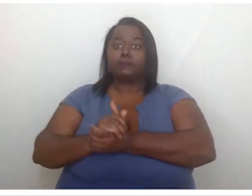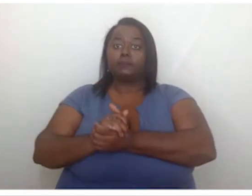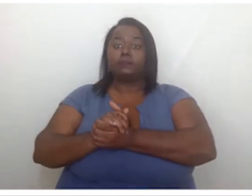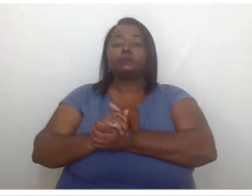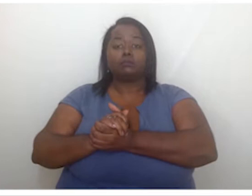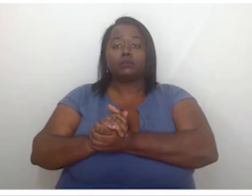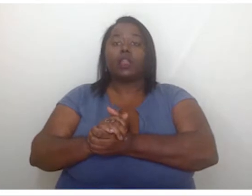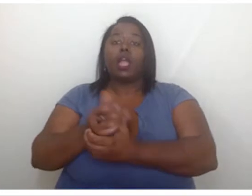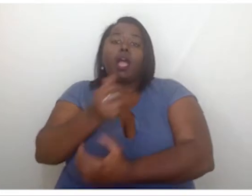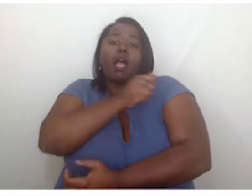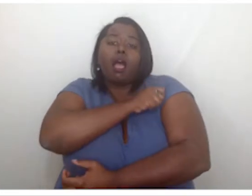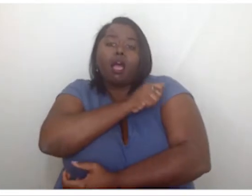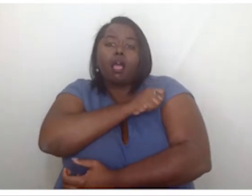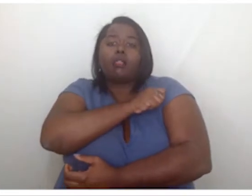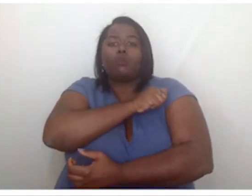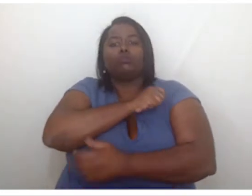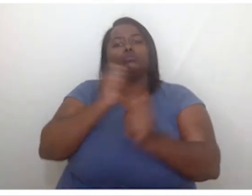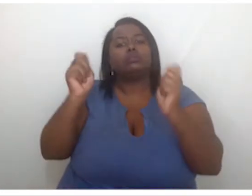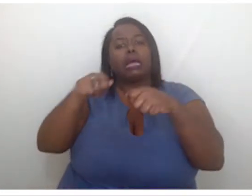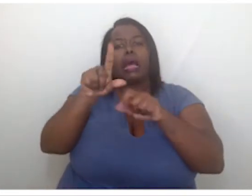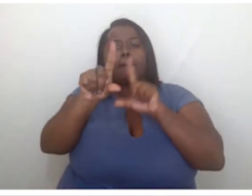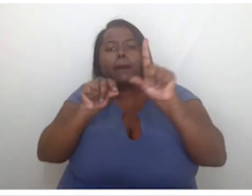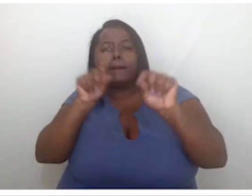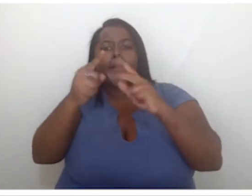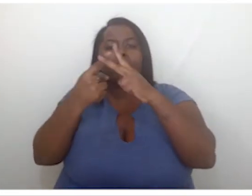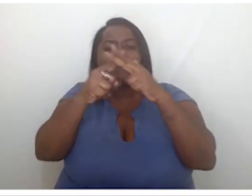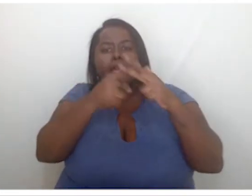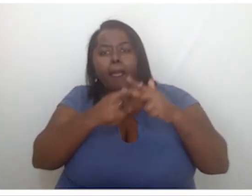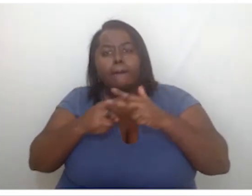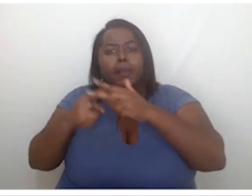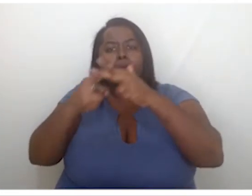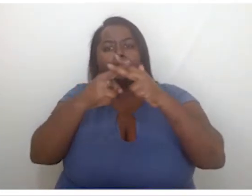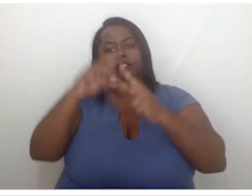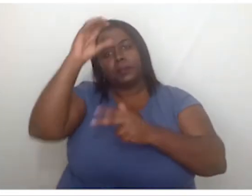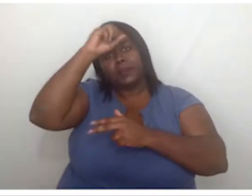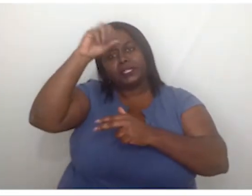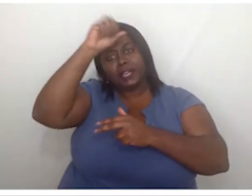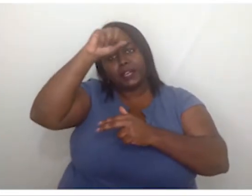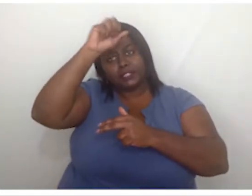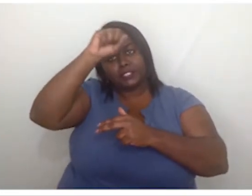y ambientes de aprendizaje, que ellos utilizan individualmente